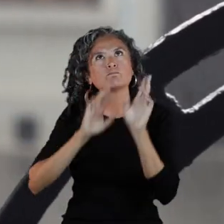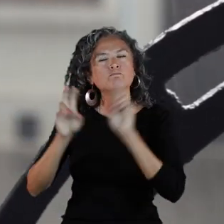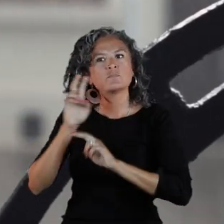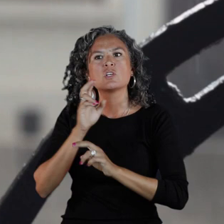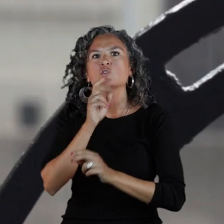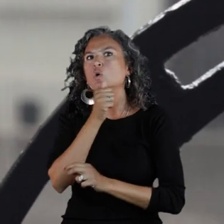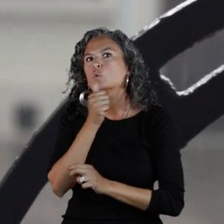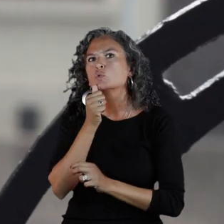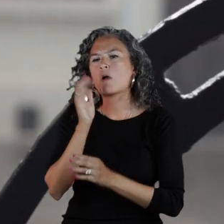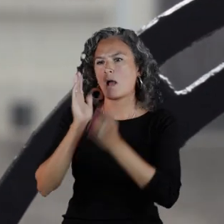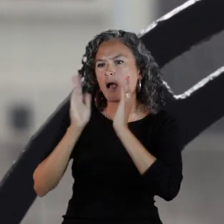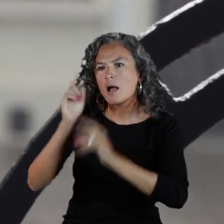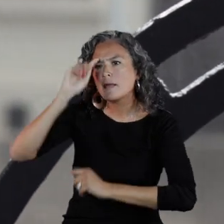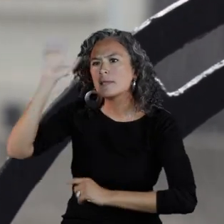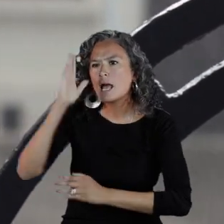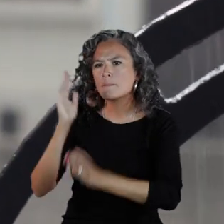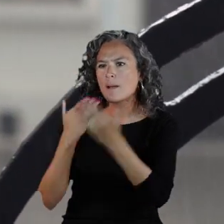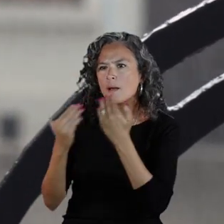terapia de pareja y cosas del estilo.